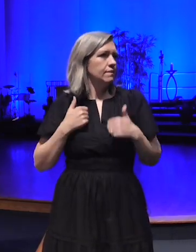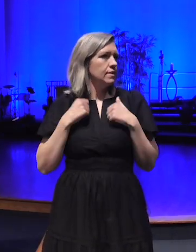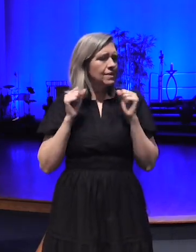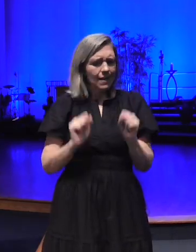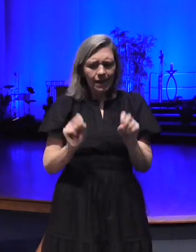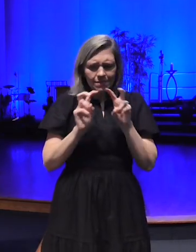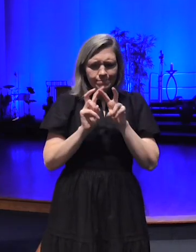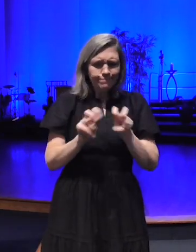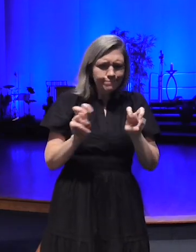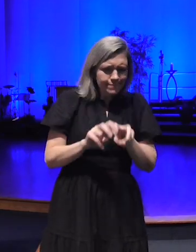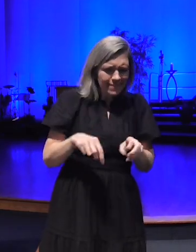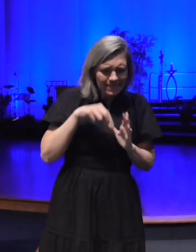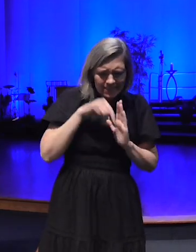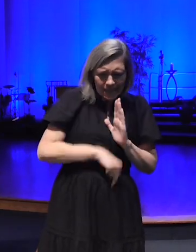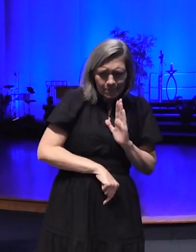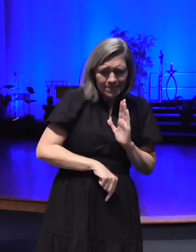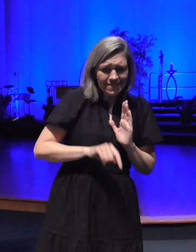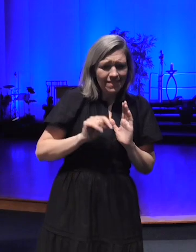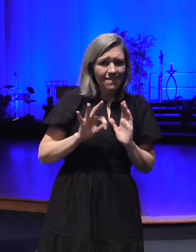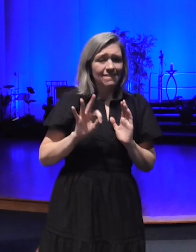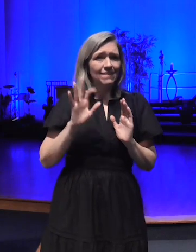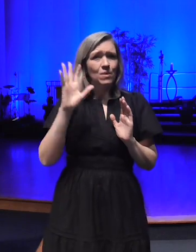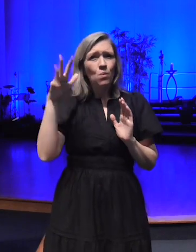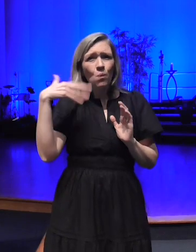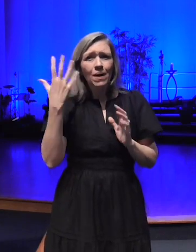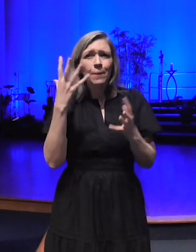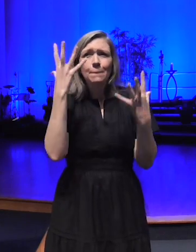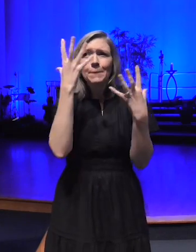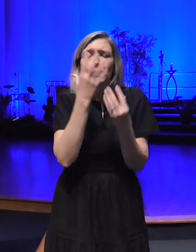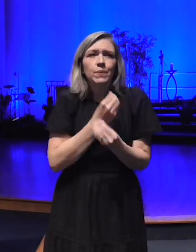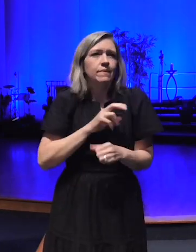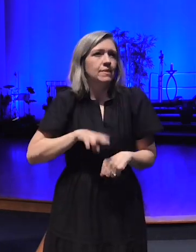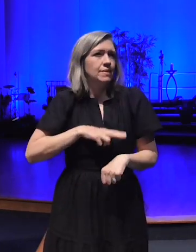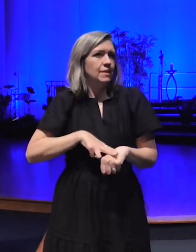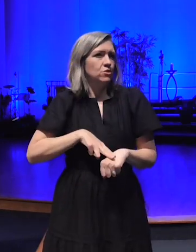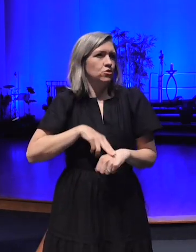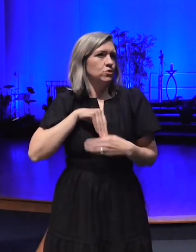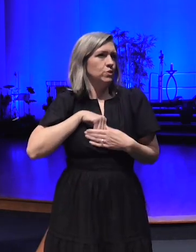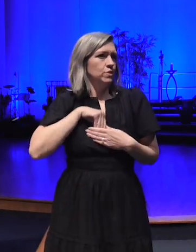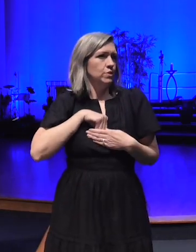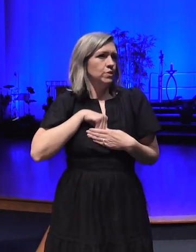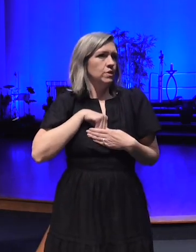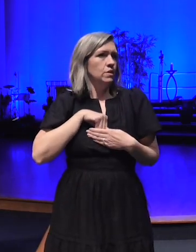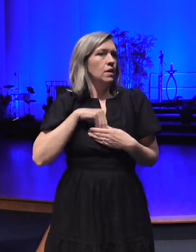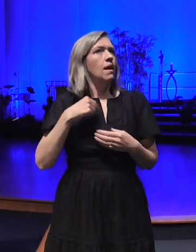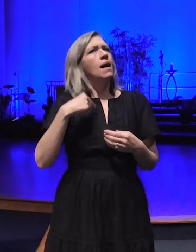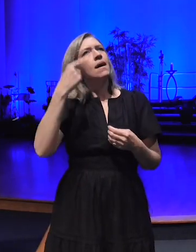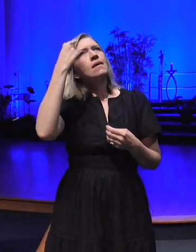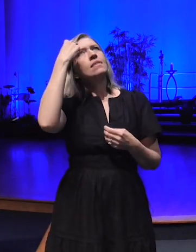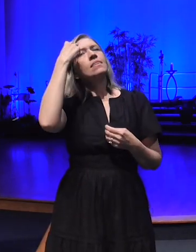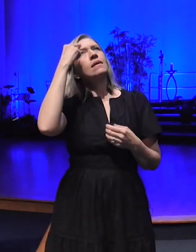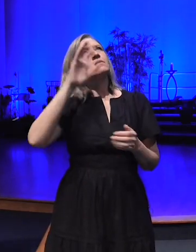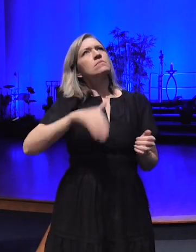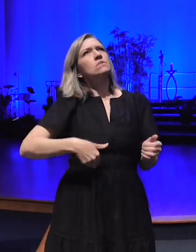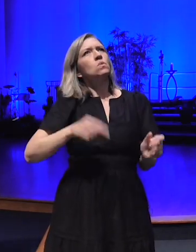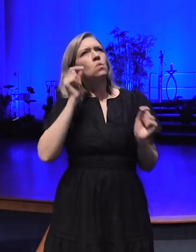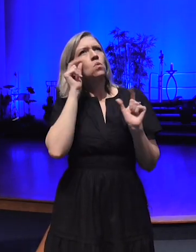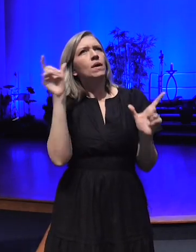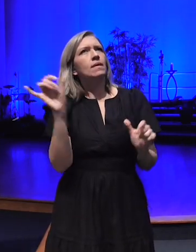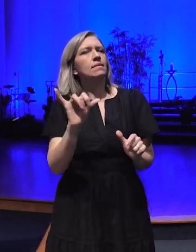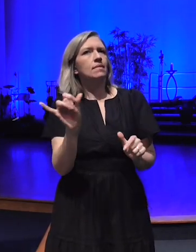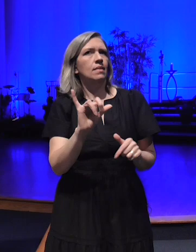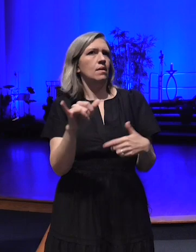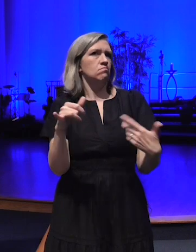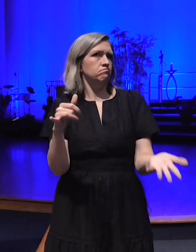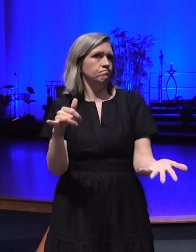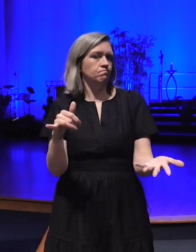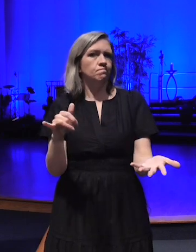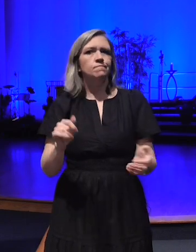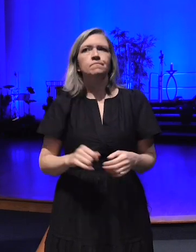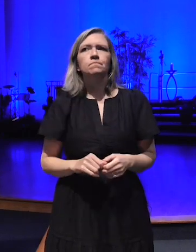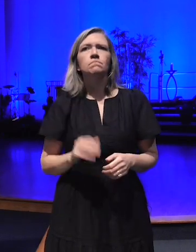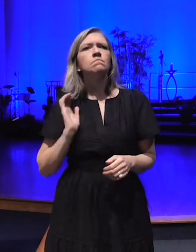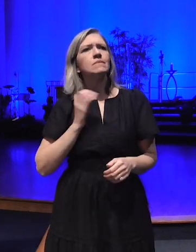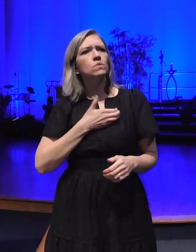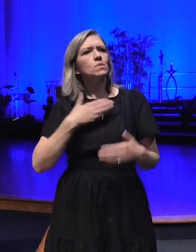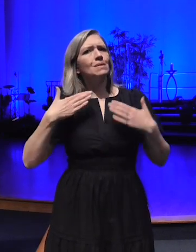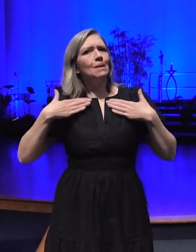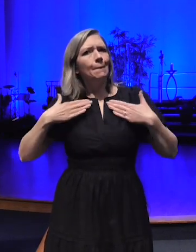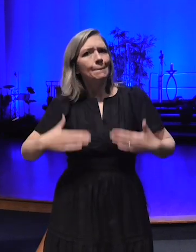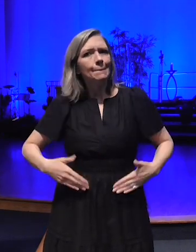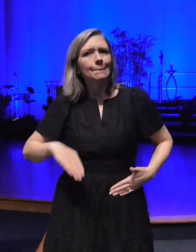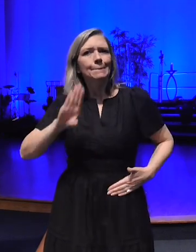de nuestra naturaleza salvaje y hermosa. Ahora lo pienso así: nuestro ser antes del Despertar del Alma es